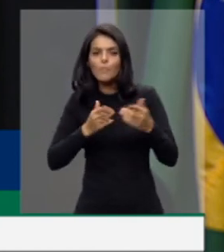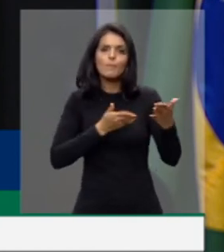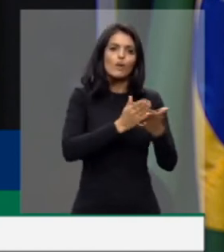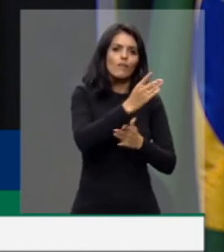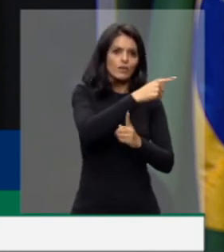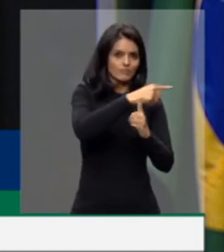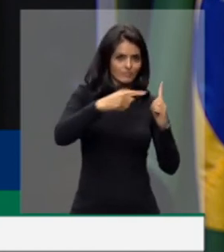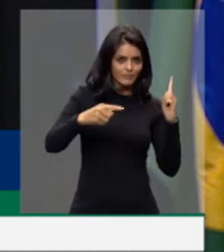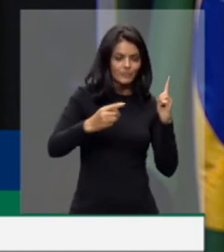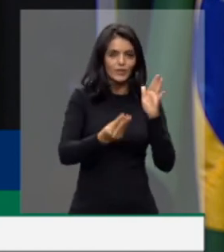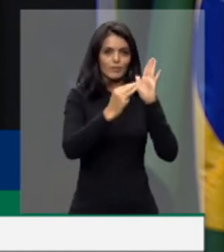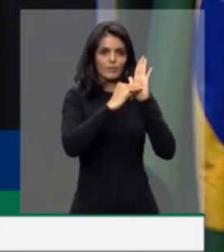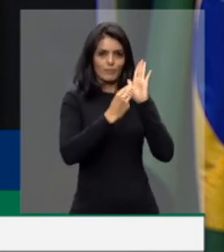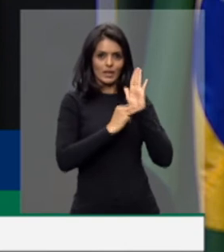TODAS EMENDAS DE PLENÁRIO COM